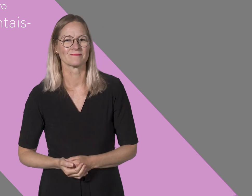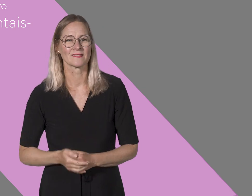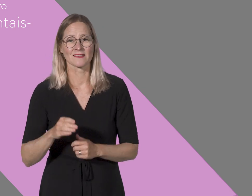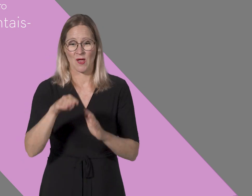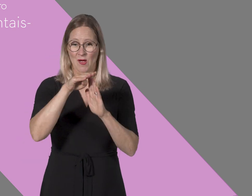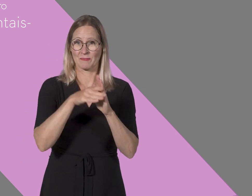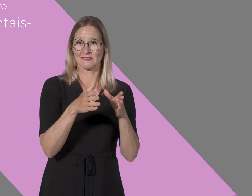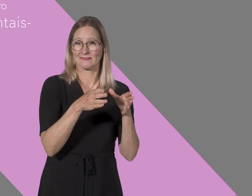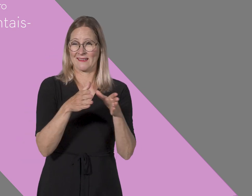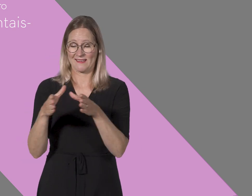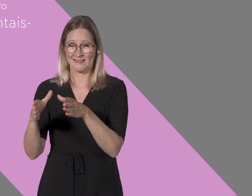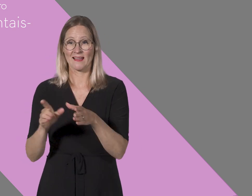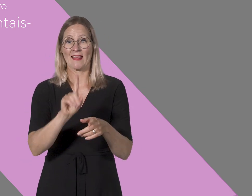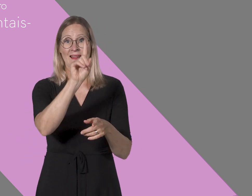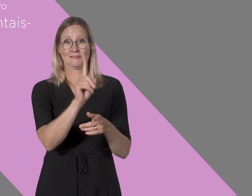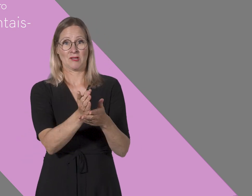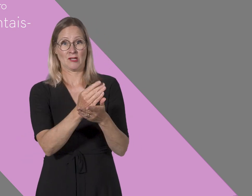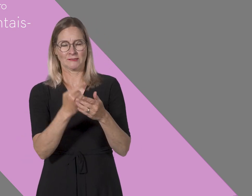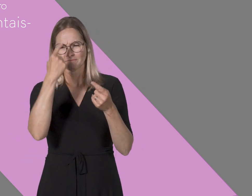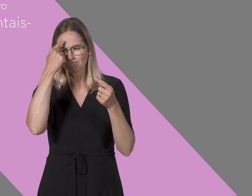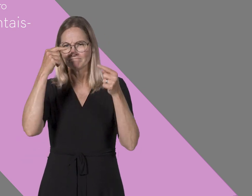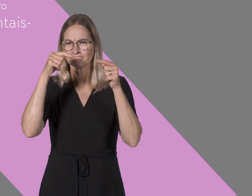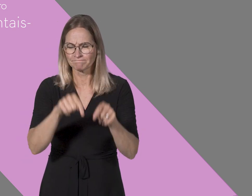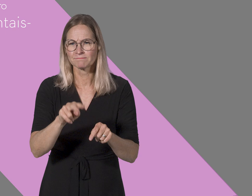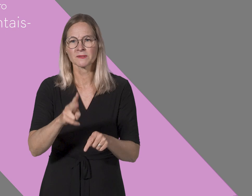Ohjelmasarjan ensimmäisessä osassa keskitytään siihen, -